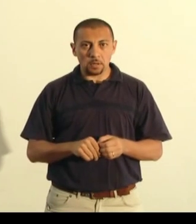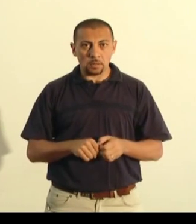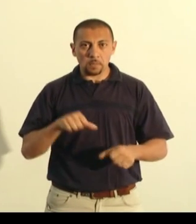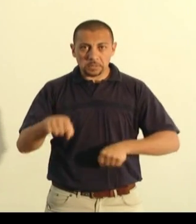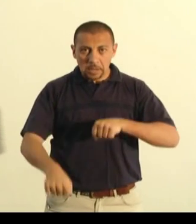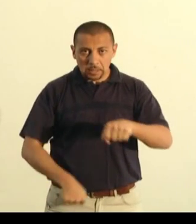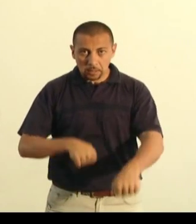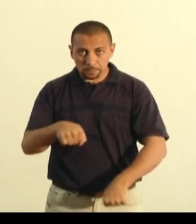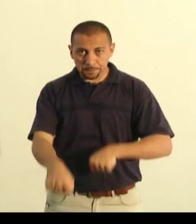BICICLETA